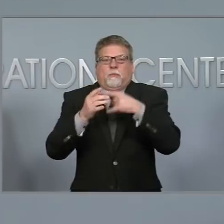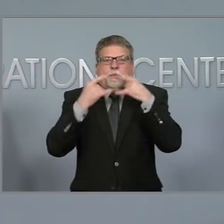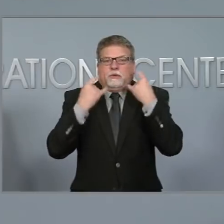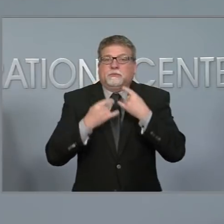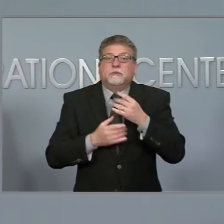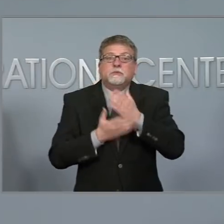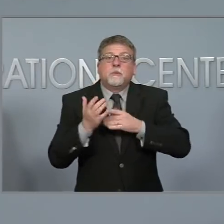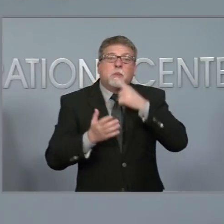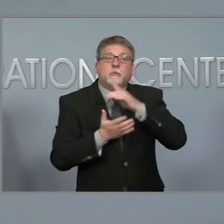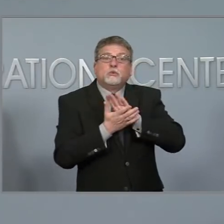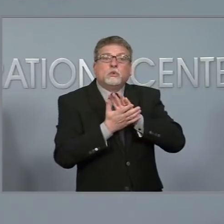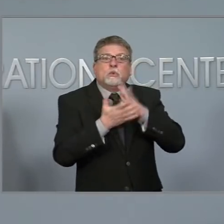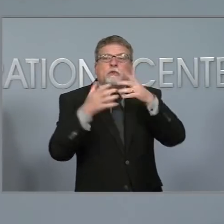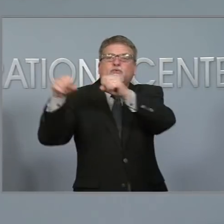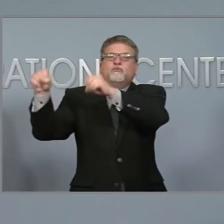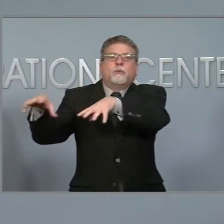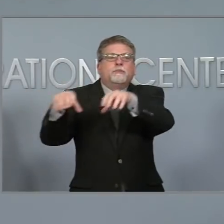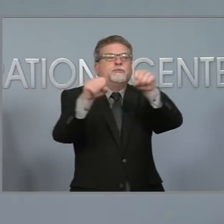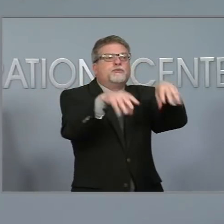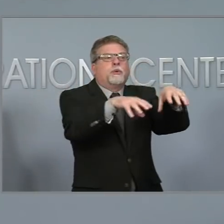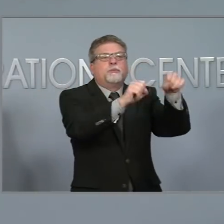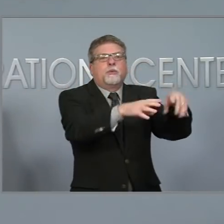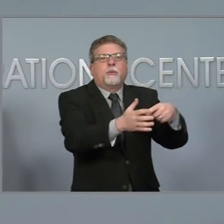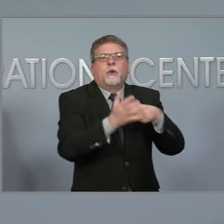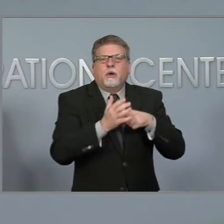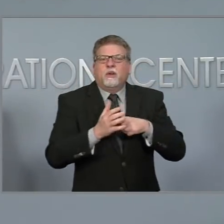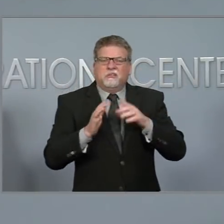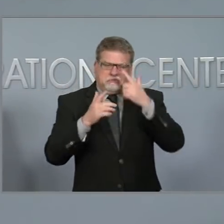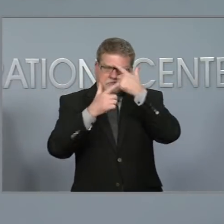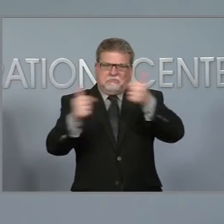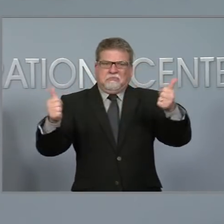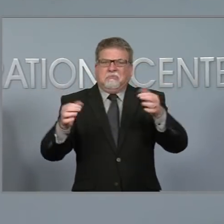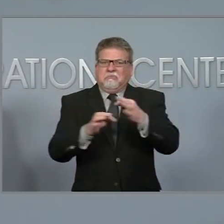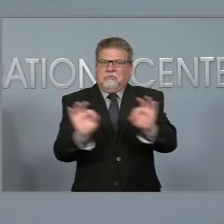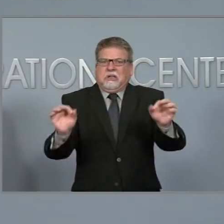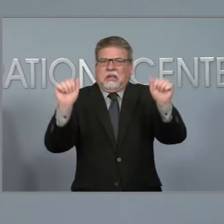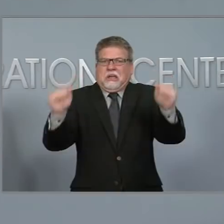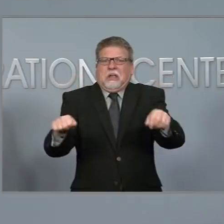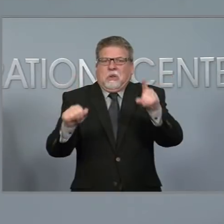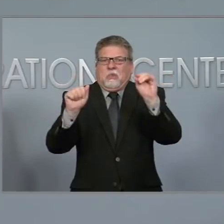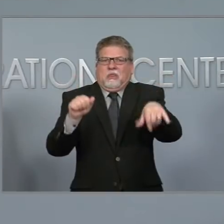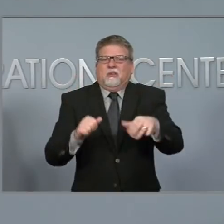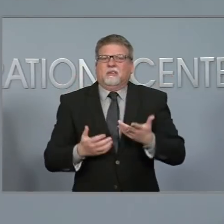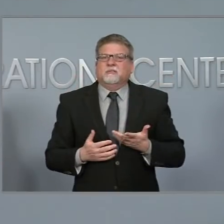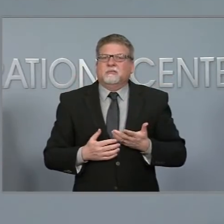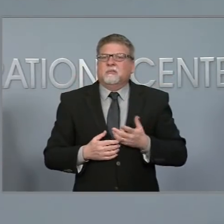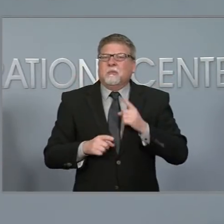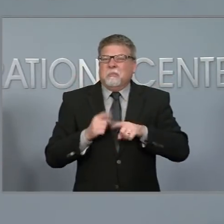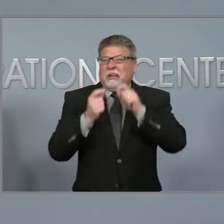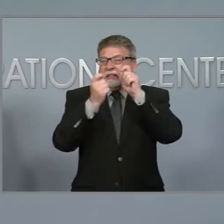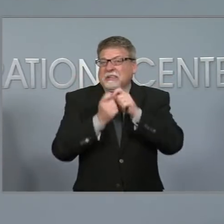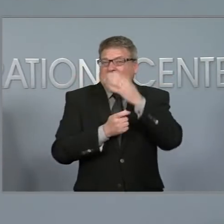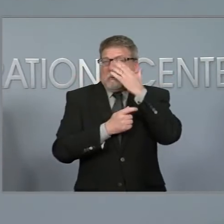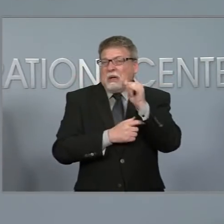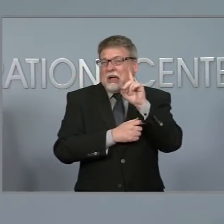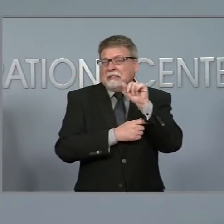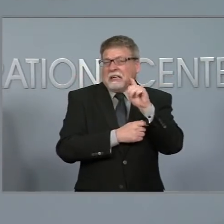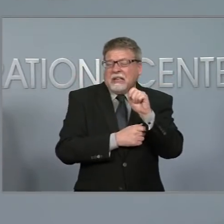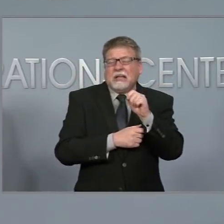la se van a reunir las Juntas escolares o que cuál es el itinerario respuesta gobernador, muchos gobiernos